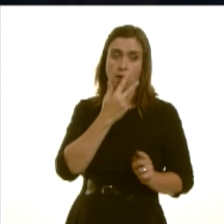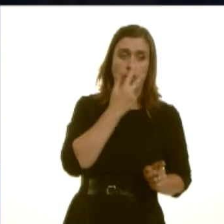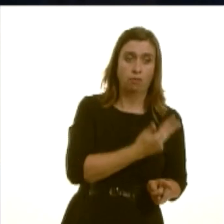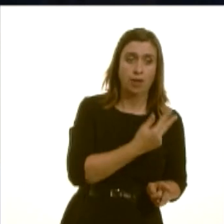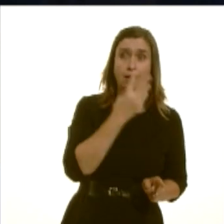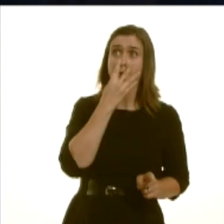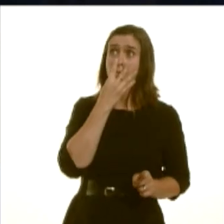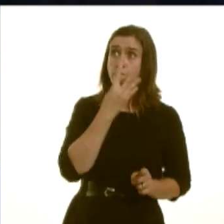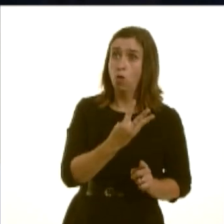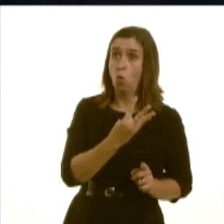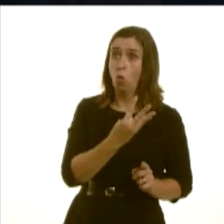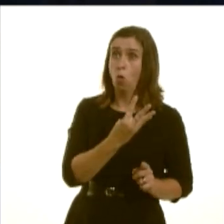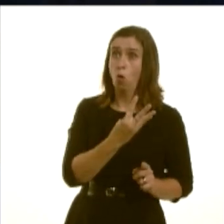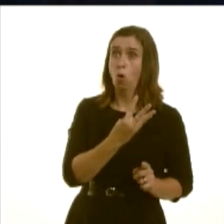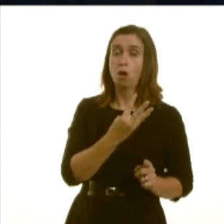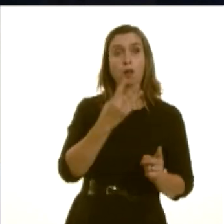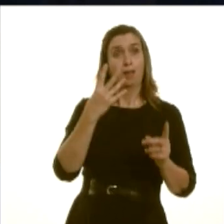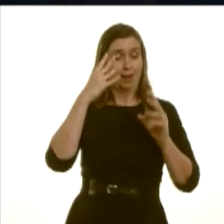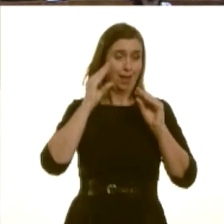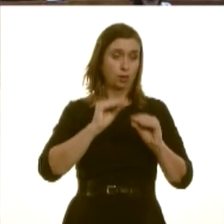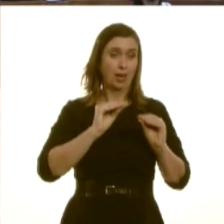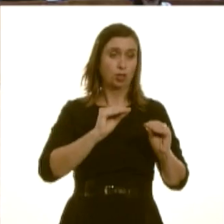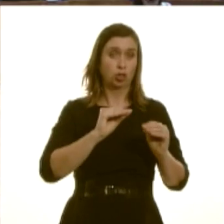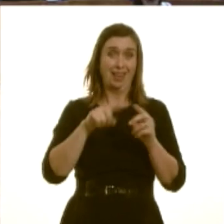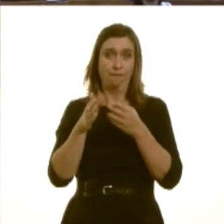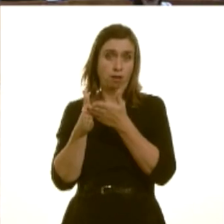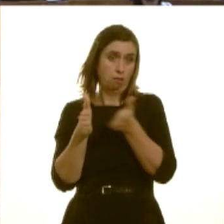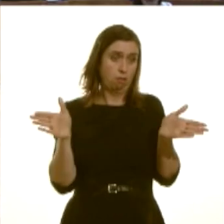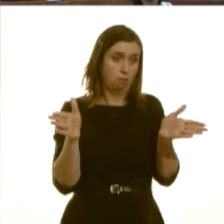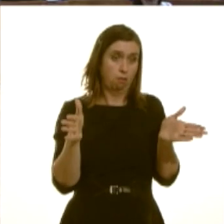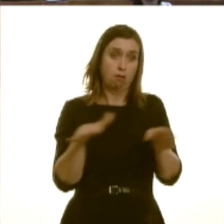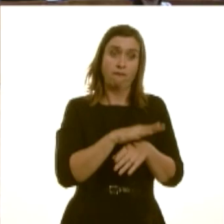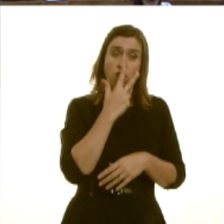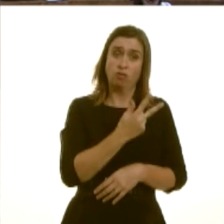yw’r math o ddarpariaeth yn cael ei ymestyn? Carwyn Jones: Rydym yn ddigon parod i wrando